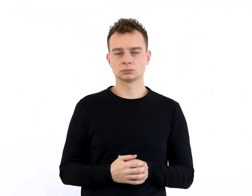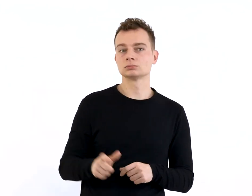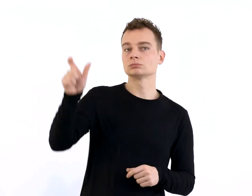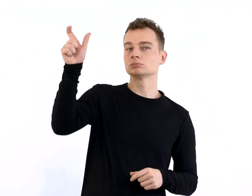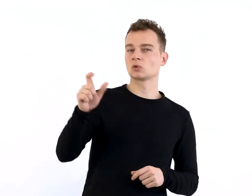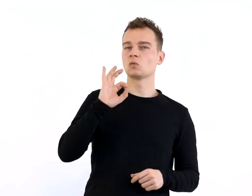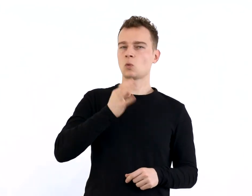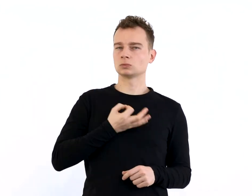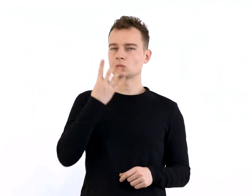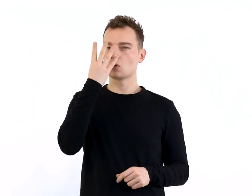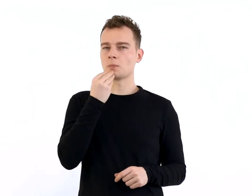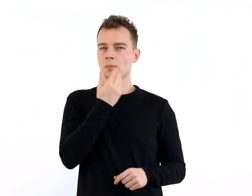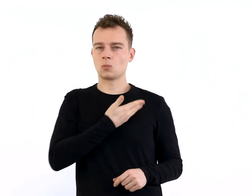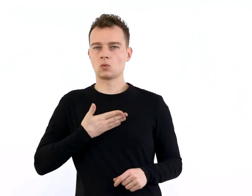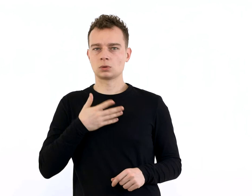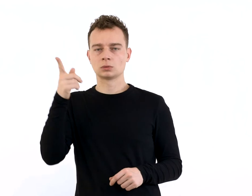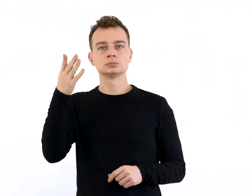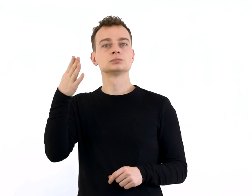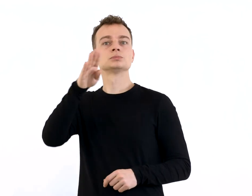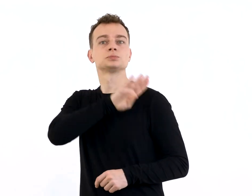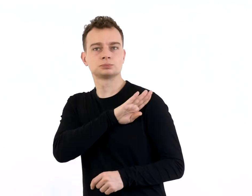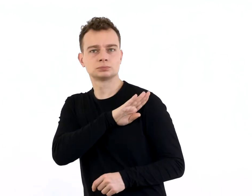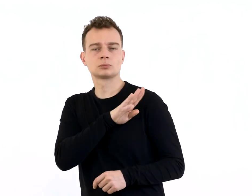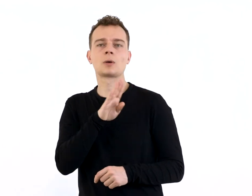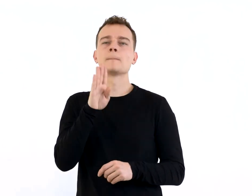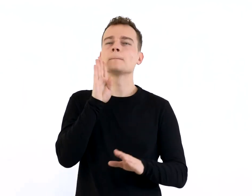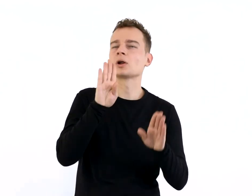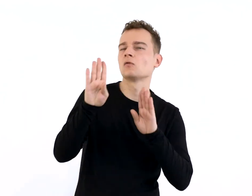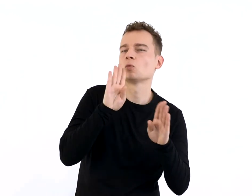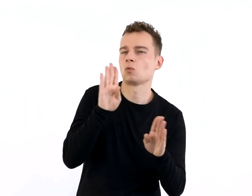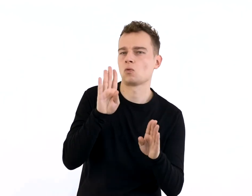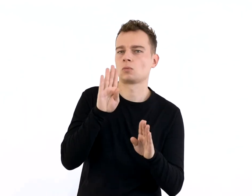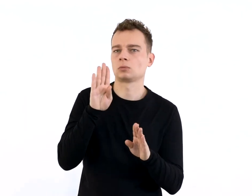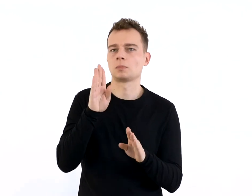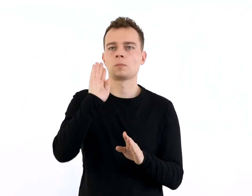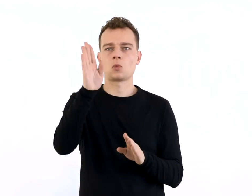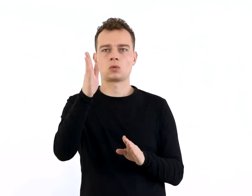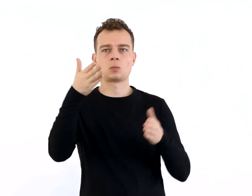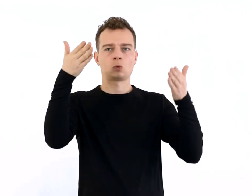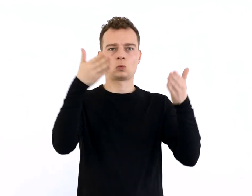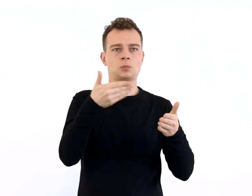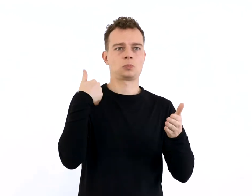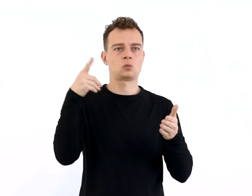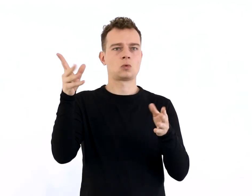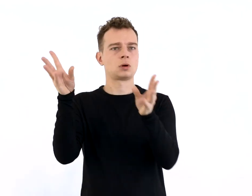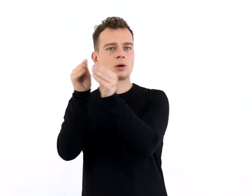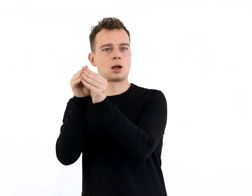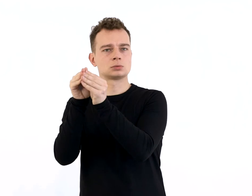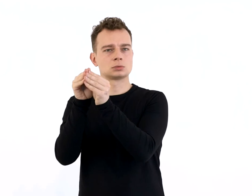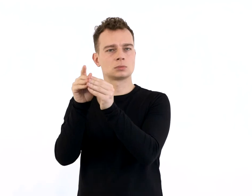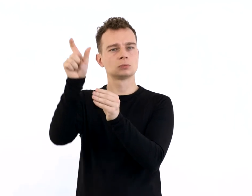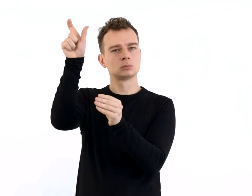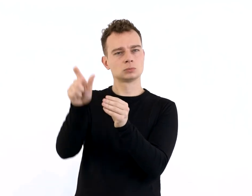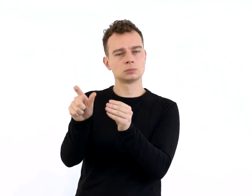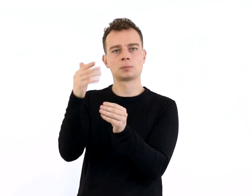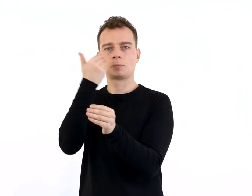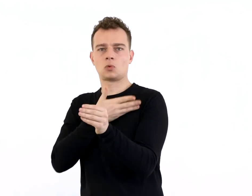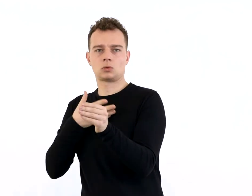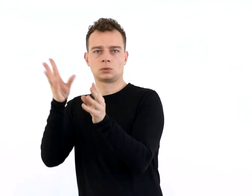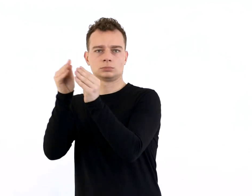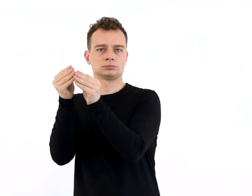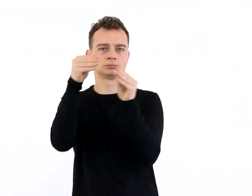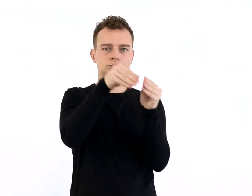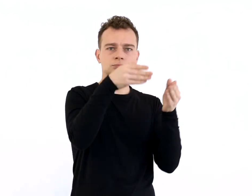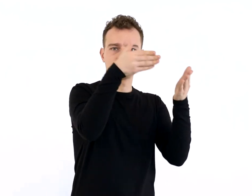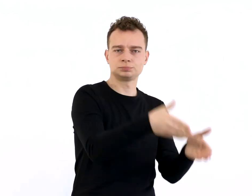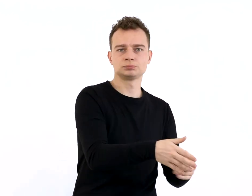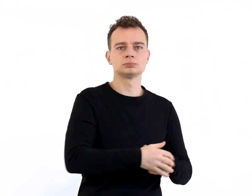Po jego śmierci prawdopodobnie były składane wraz z nim do grobu.